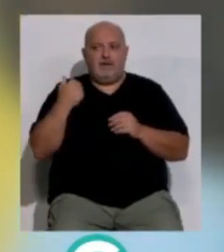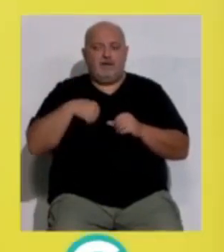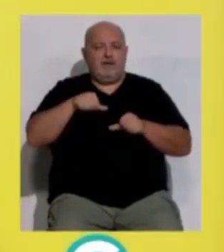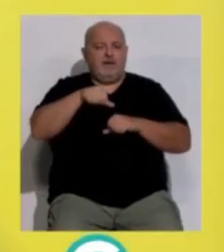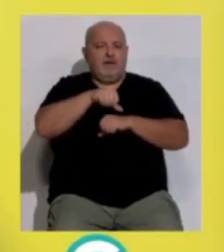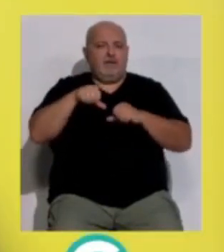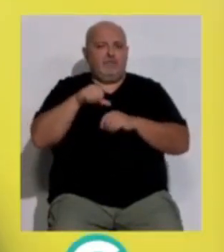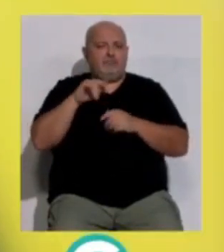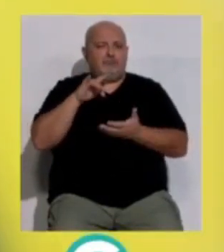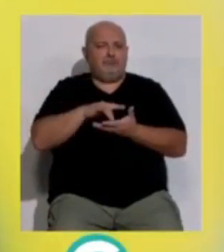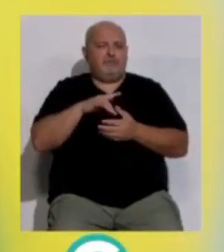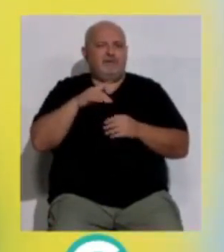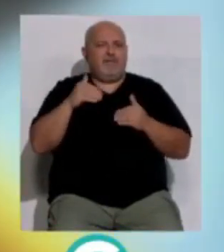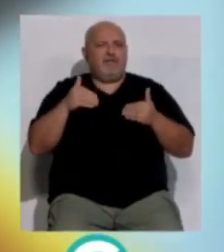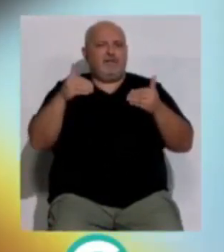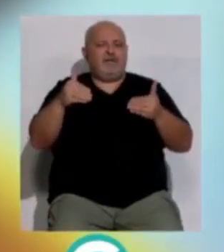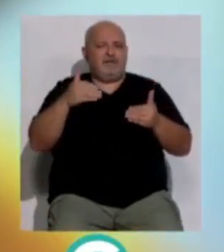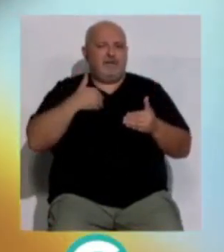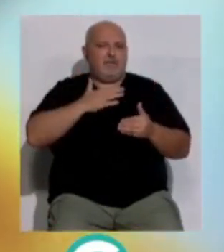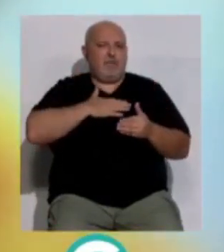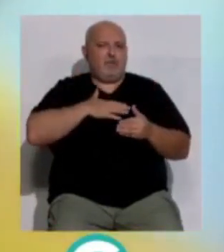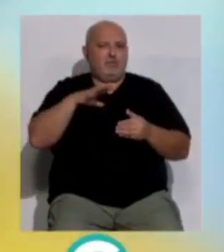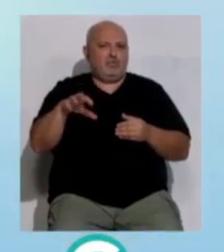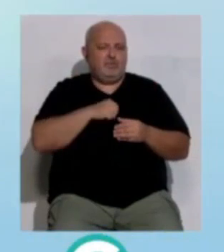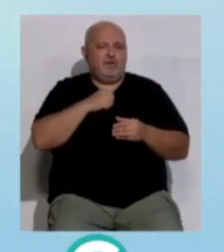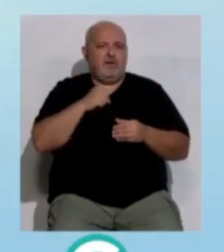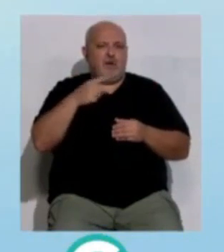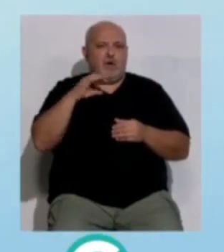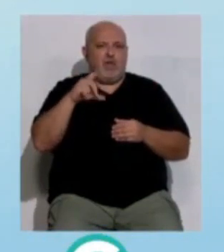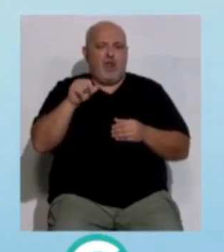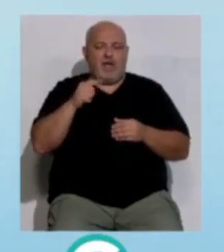con éxito del delantero ya propiedad del Cádiz sergi Guardiola Esta es la imagen